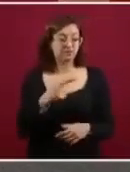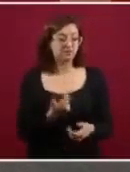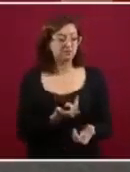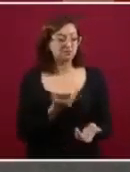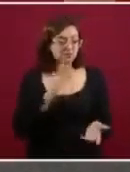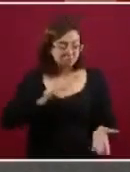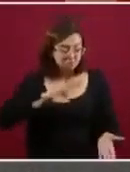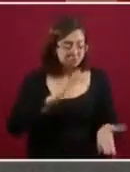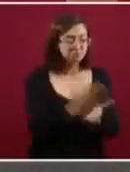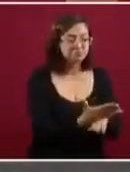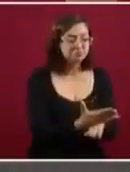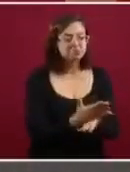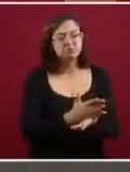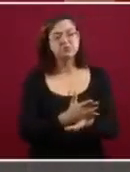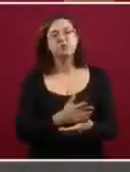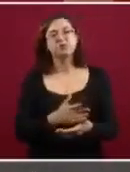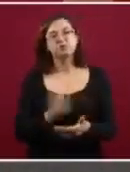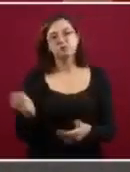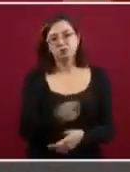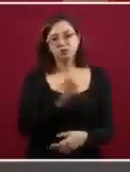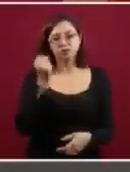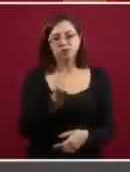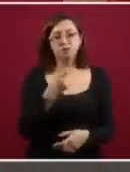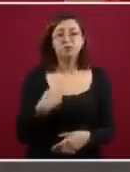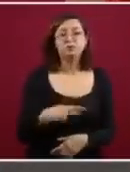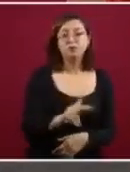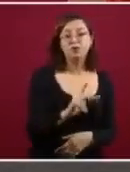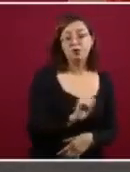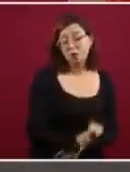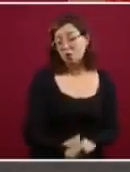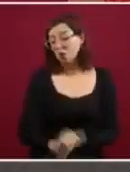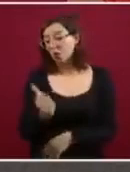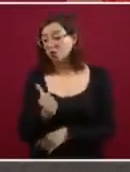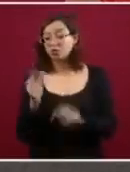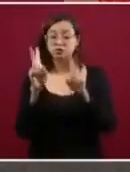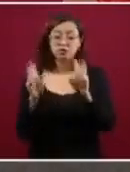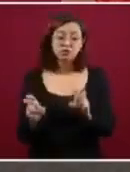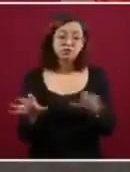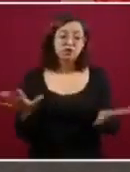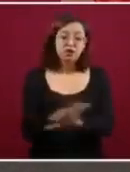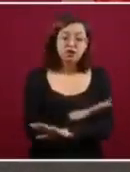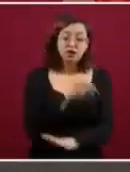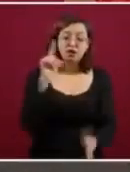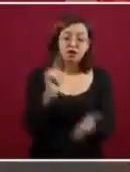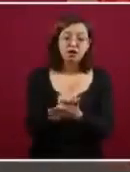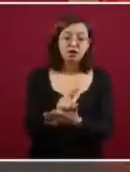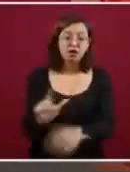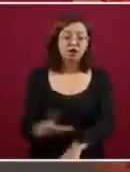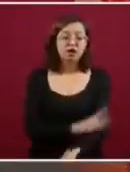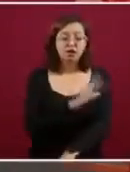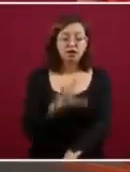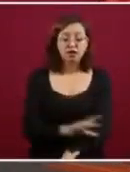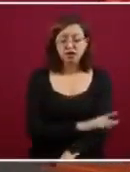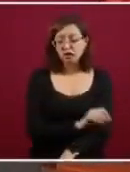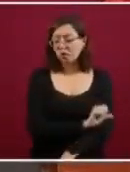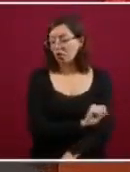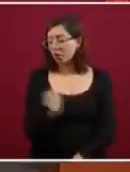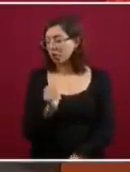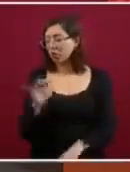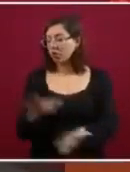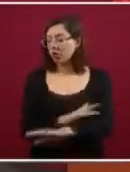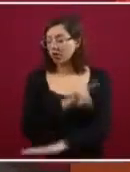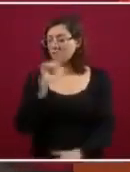No tuvimos la misma suerte en el caso de la Reforma Energética, de la Reforma Fiscal,